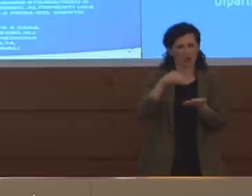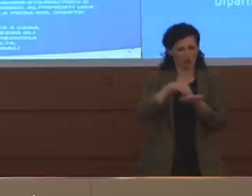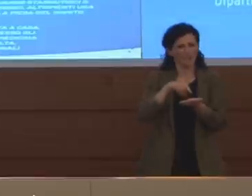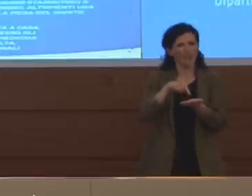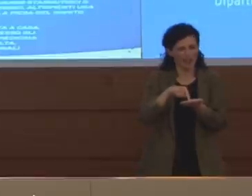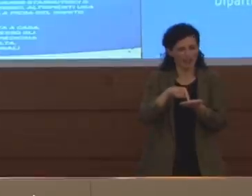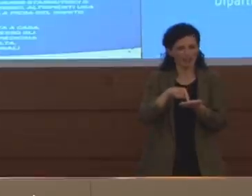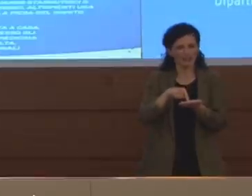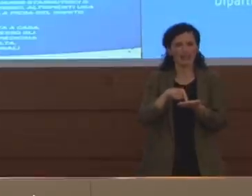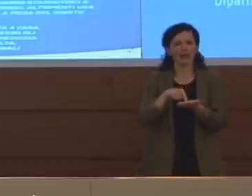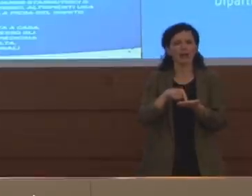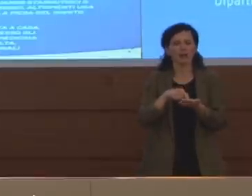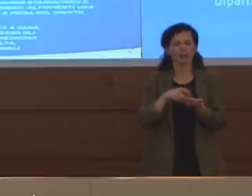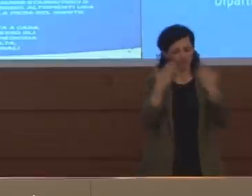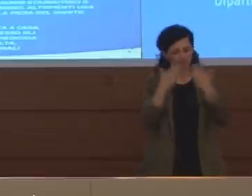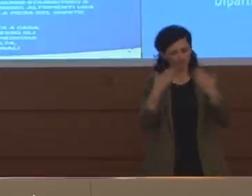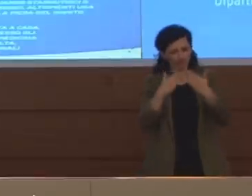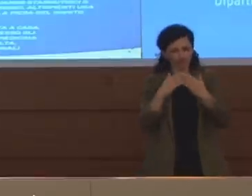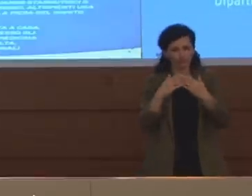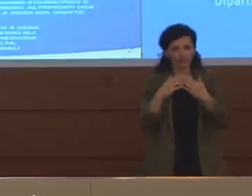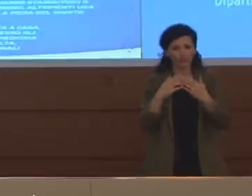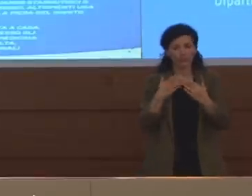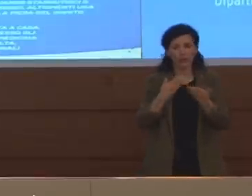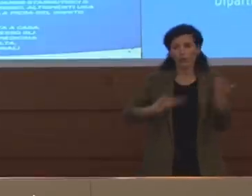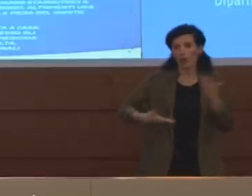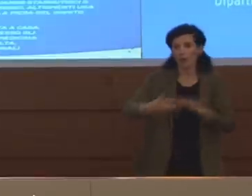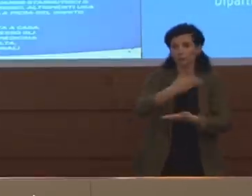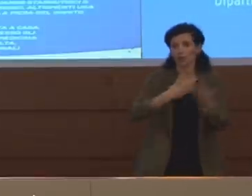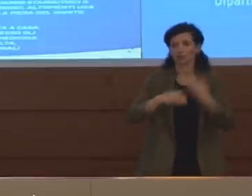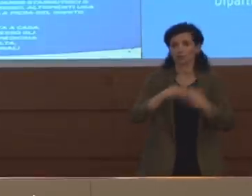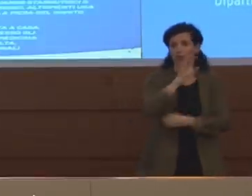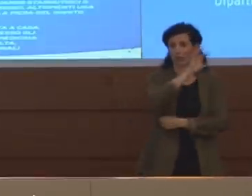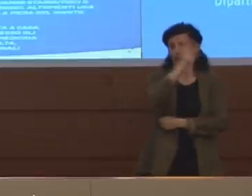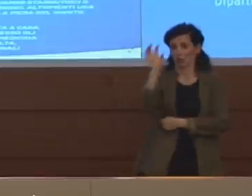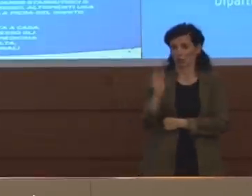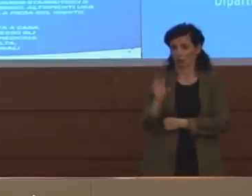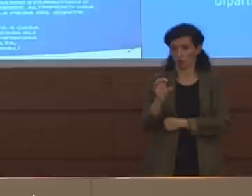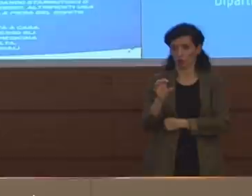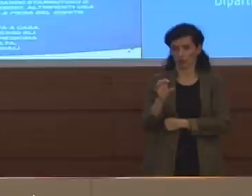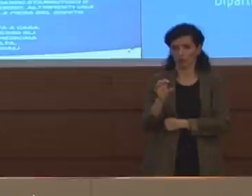collaborazione con le Regioni. E questa per me è l'occasione per